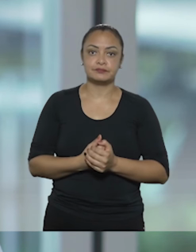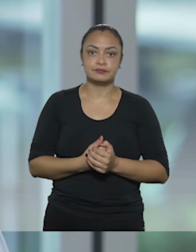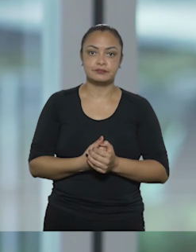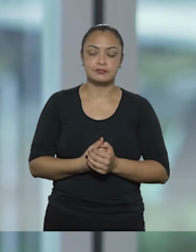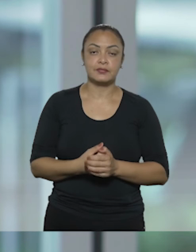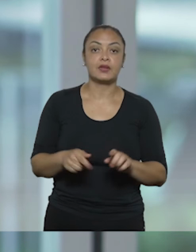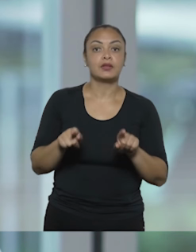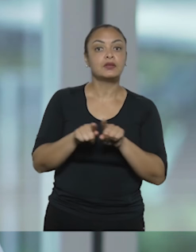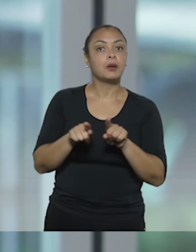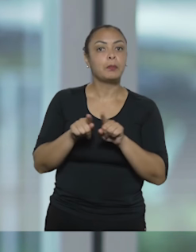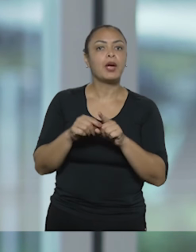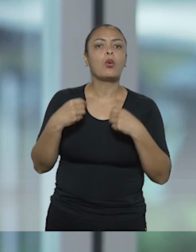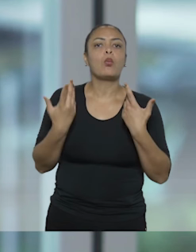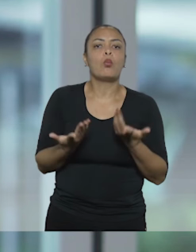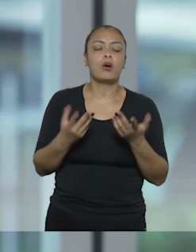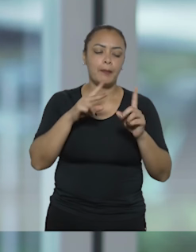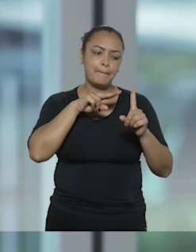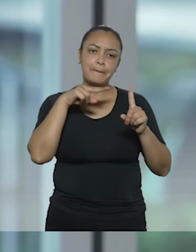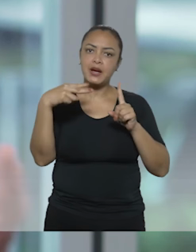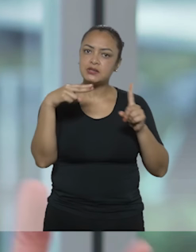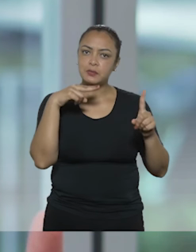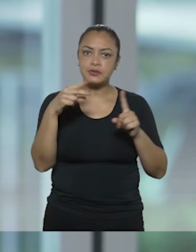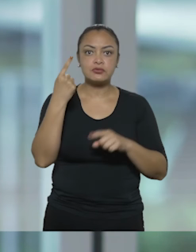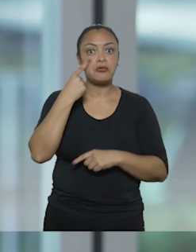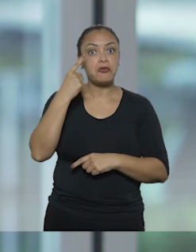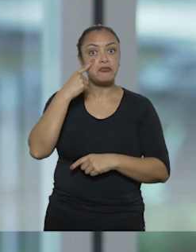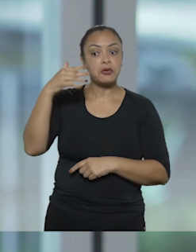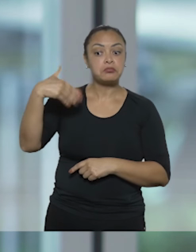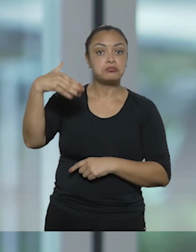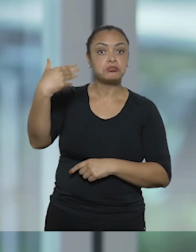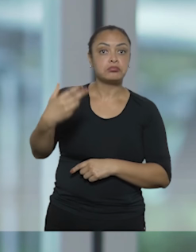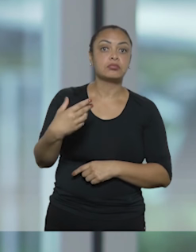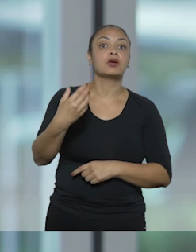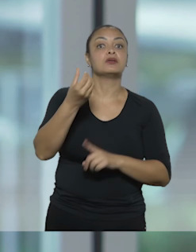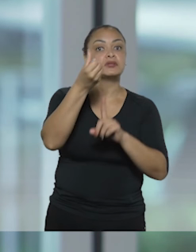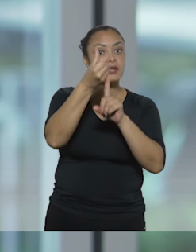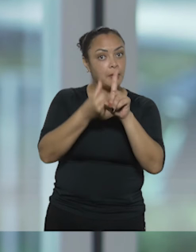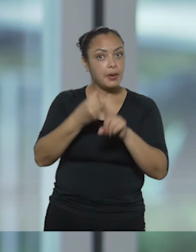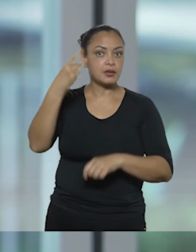Falando um pouquinho aqui de perspectivas, o que a gente enxerga daqui para o segundo semestre, né?